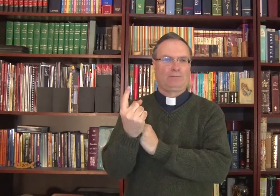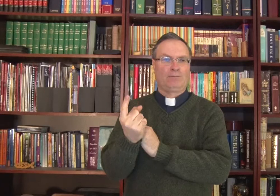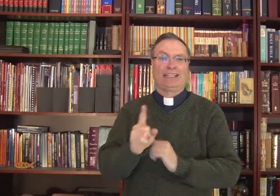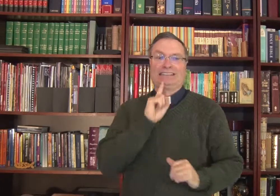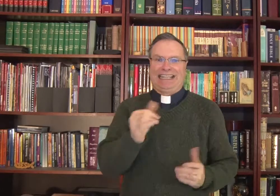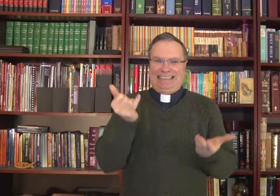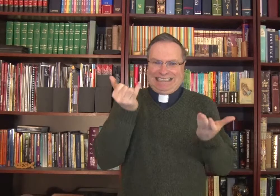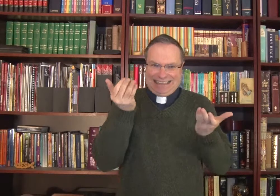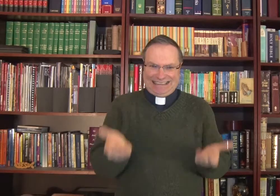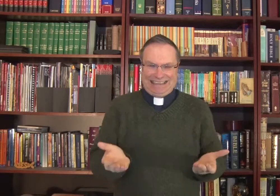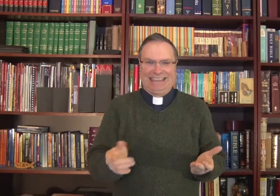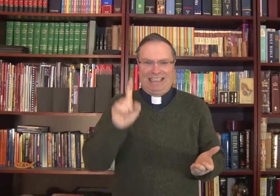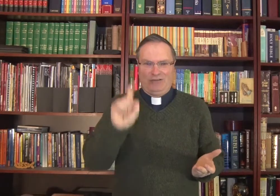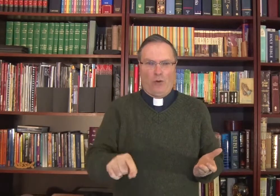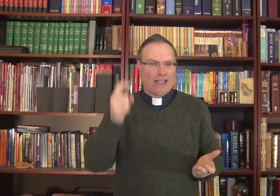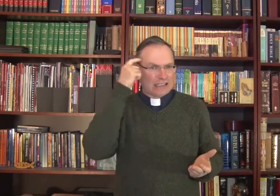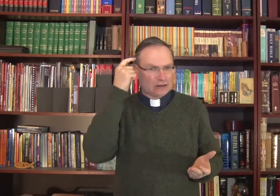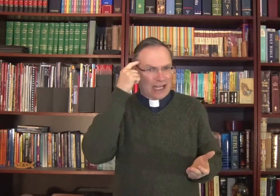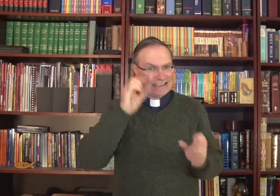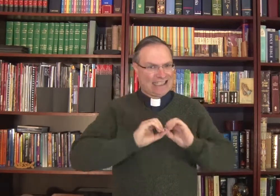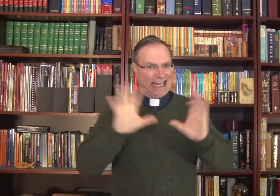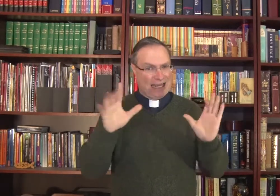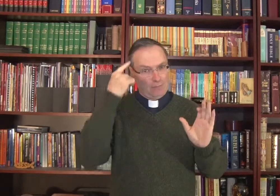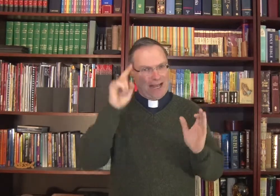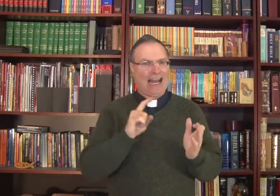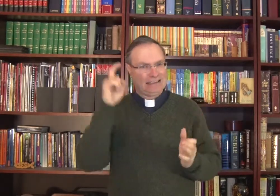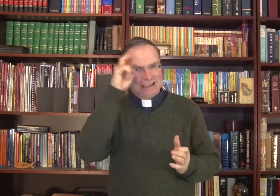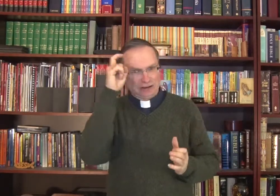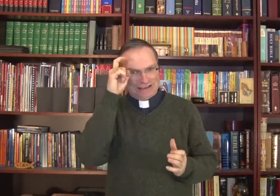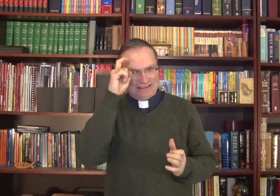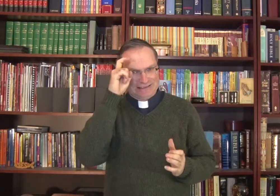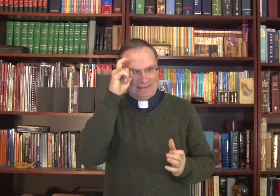C'est ici qu'il faut une intelligence éclairée par la sagesse.